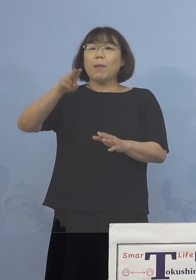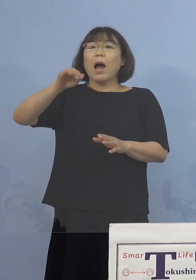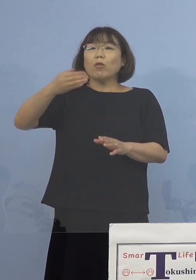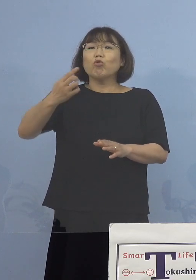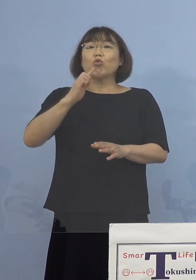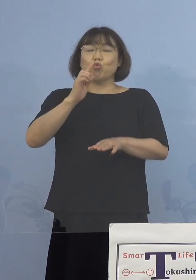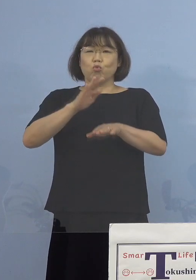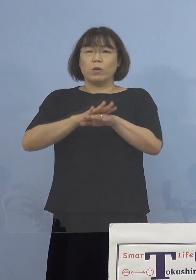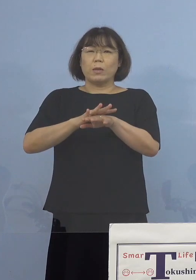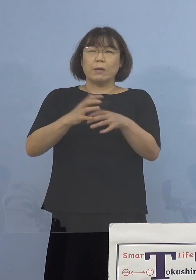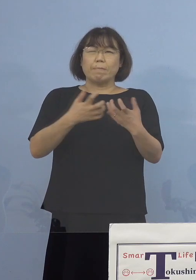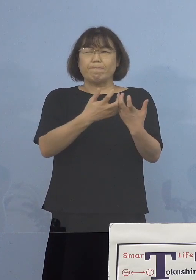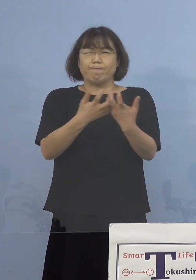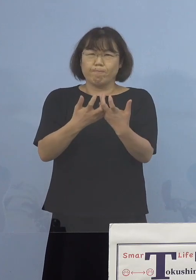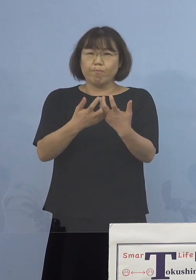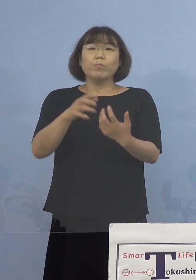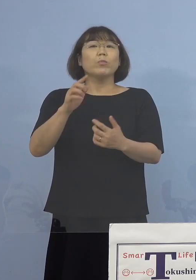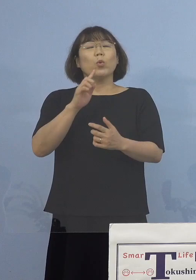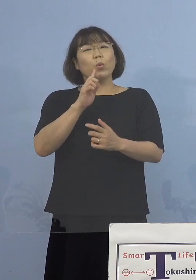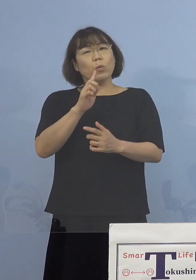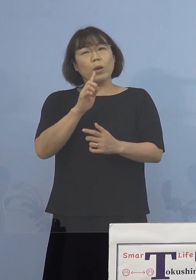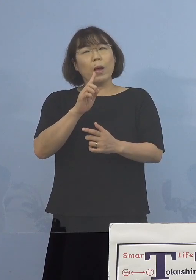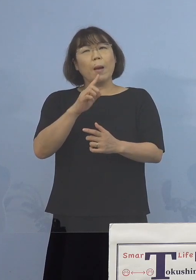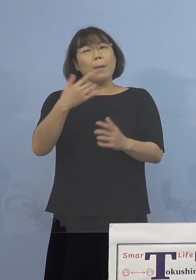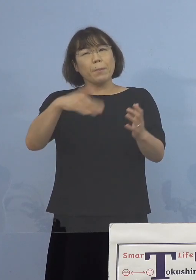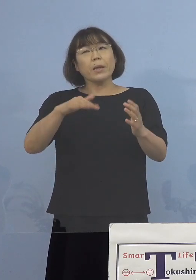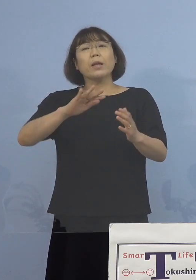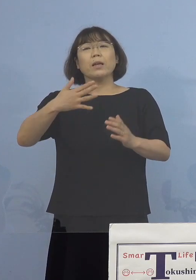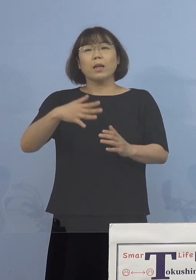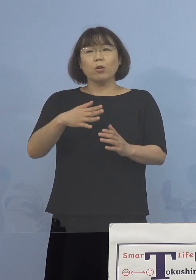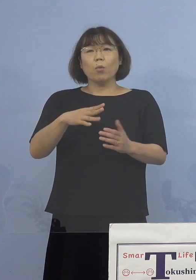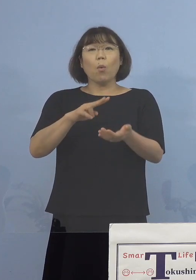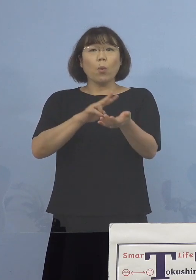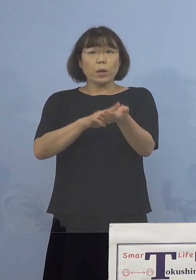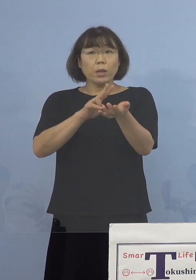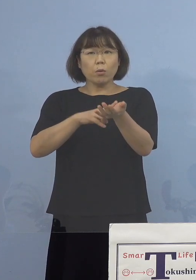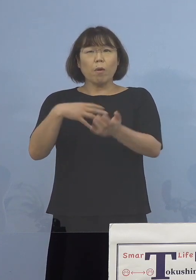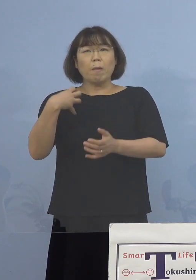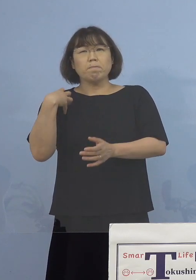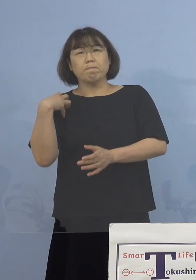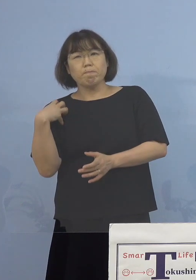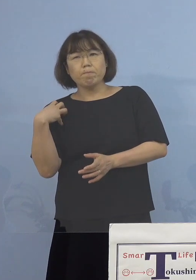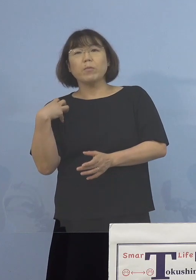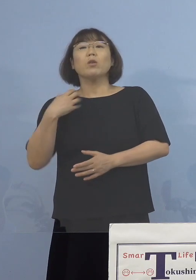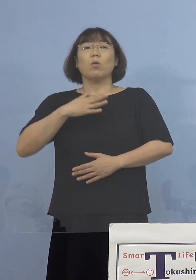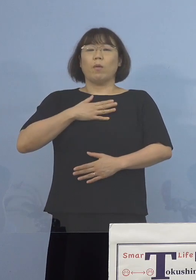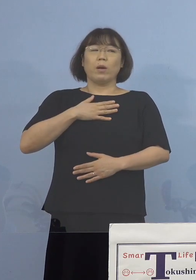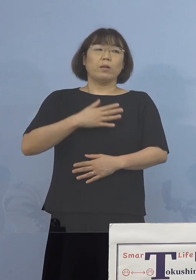医療に対して負荷がかかっている ということについては認識をしております